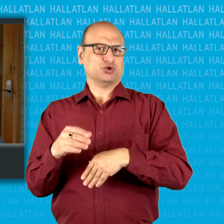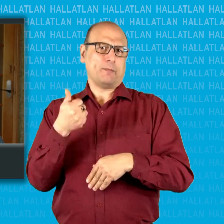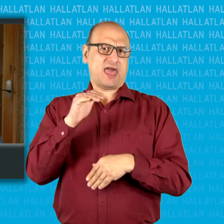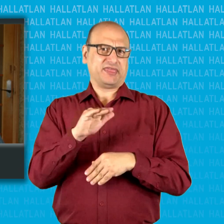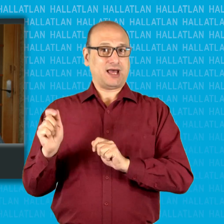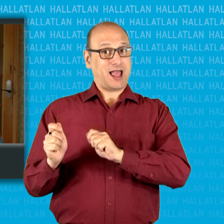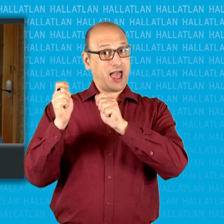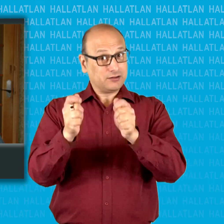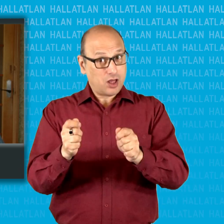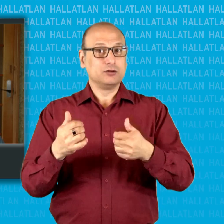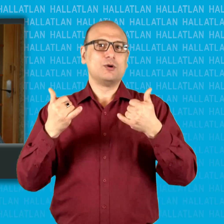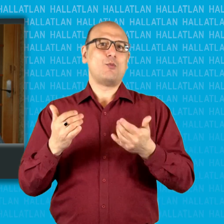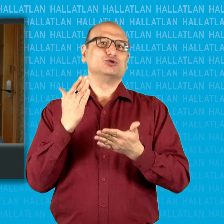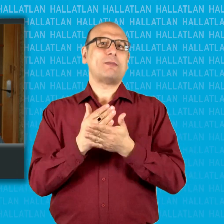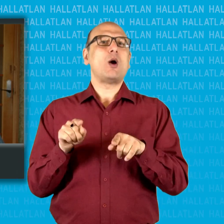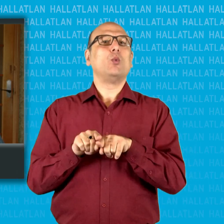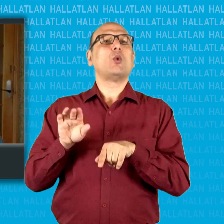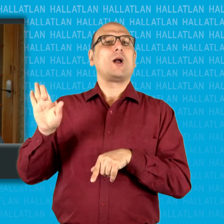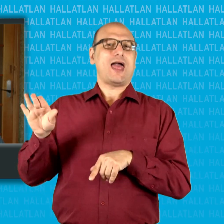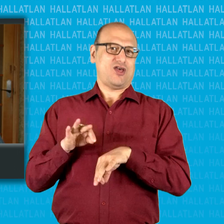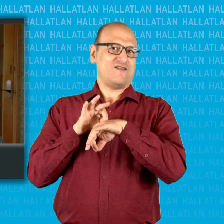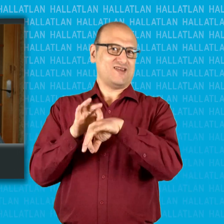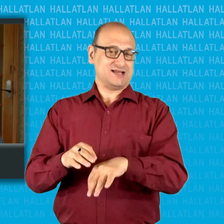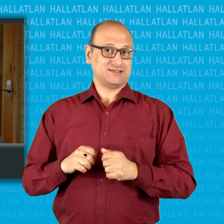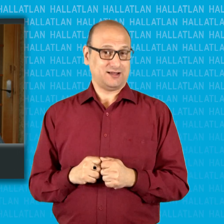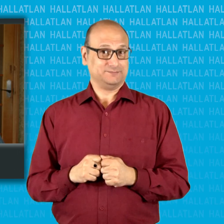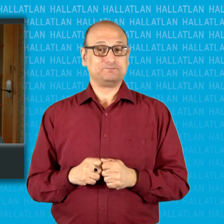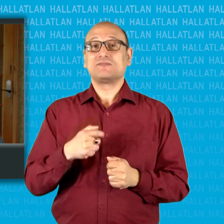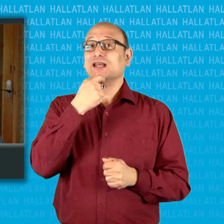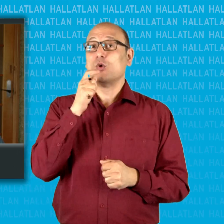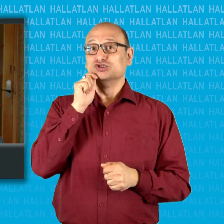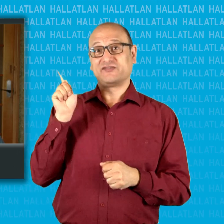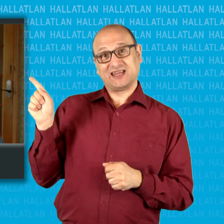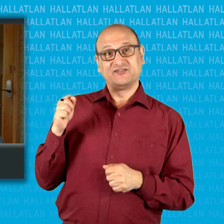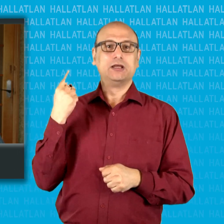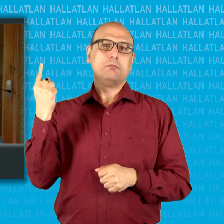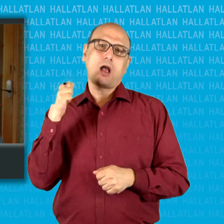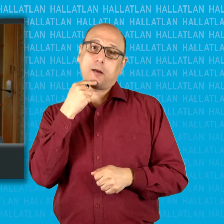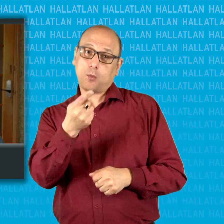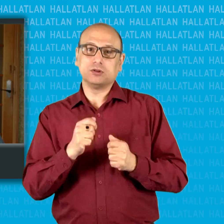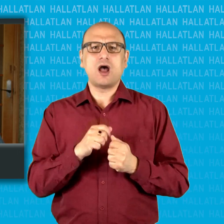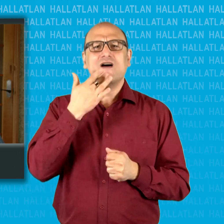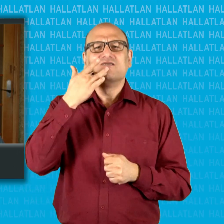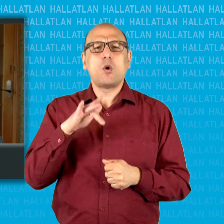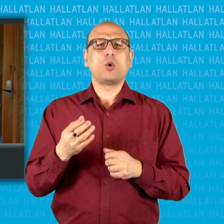melyet később egyik gyereke, ma pedig unokája irányít. A matuzsálemi korú férfi elmondása szerint